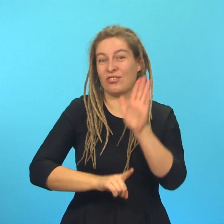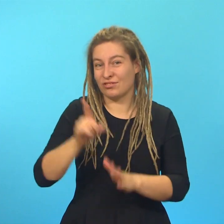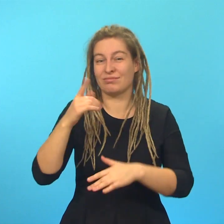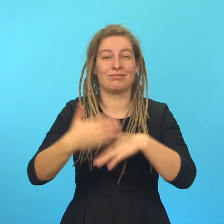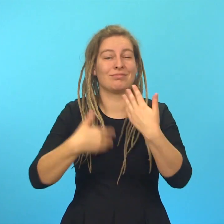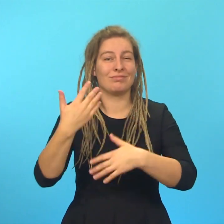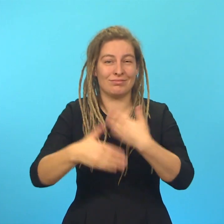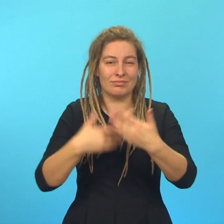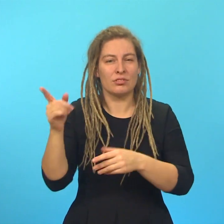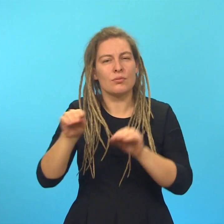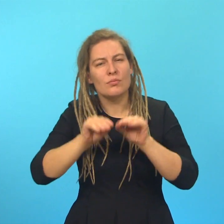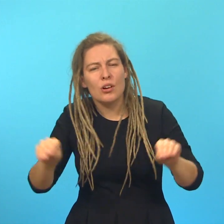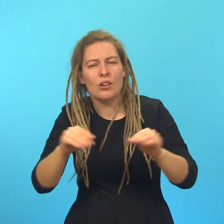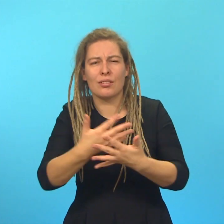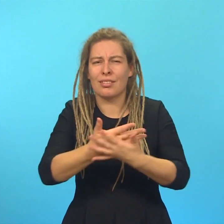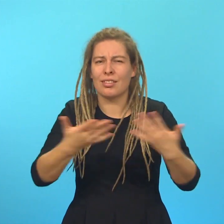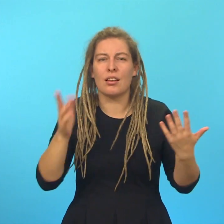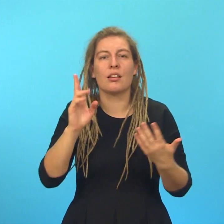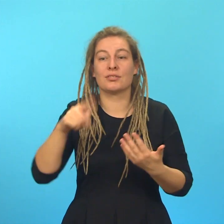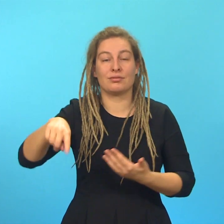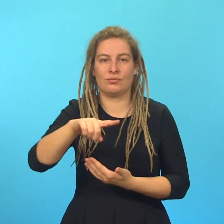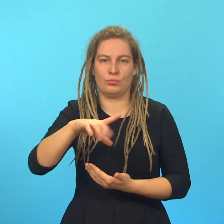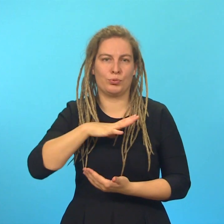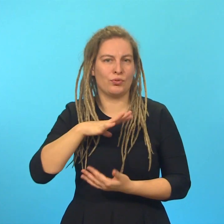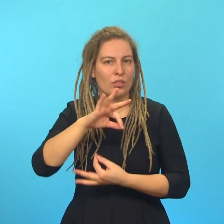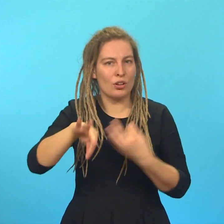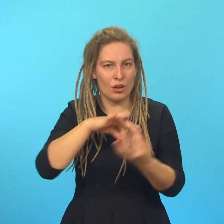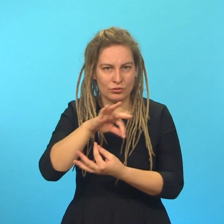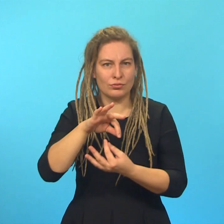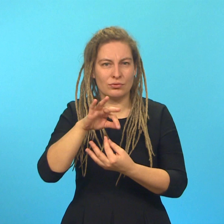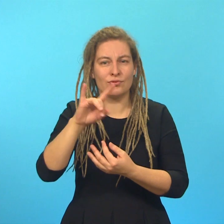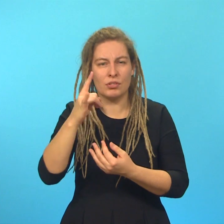Visus devyniolika savo veiklos metų ši draugija